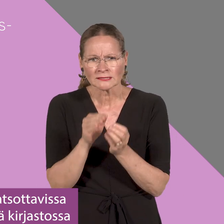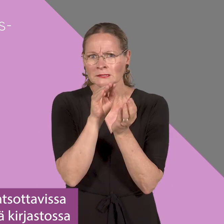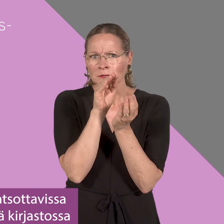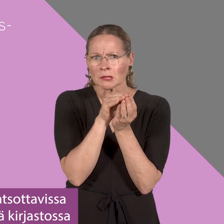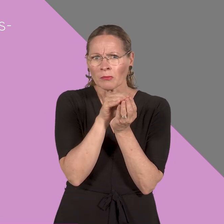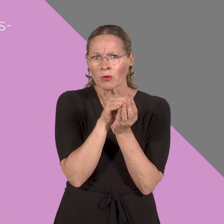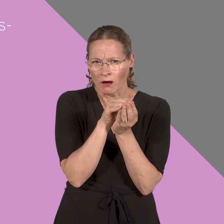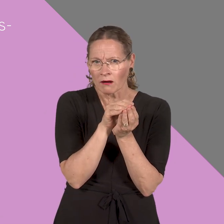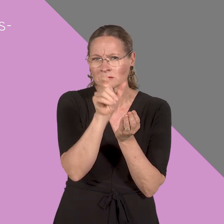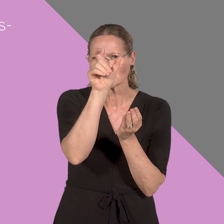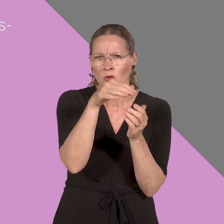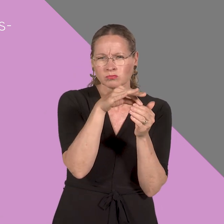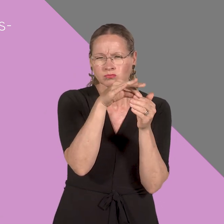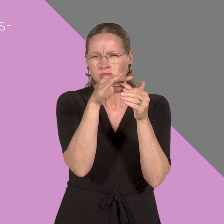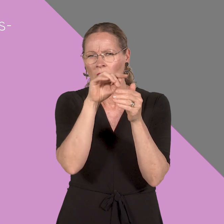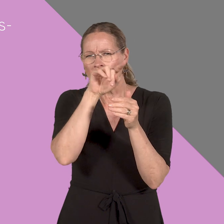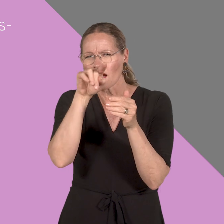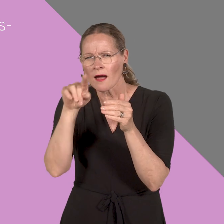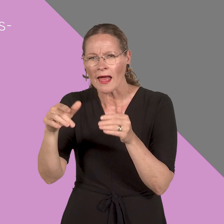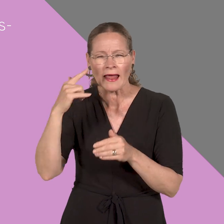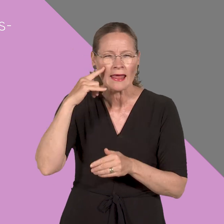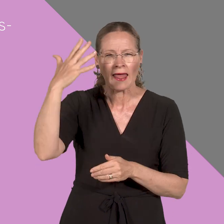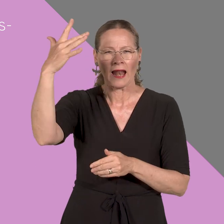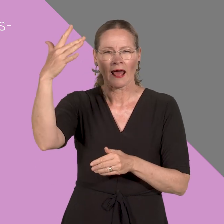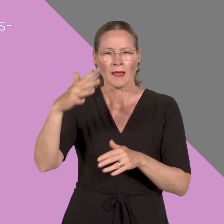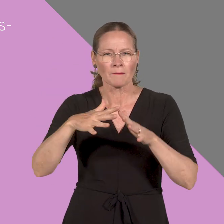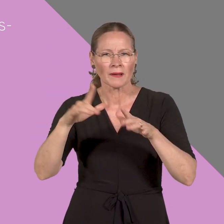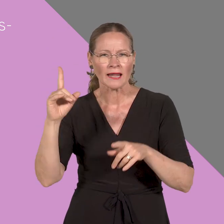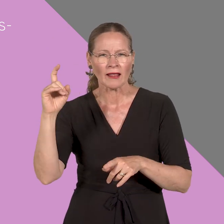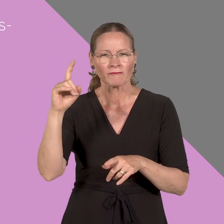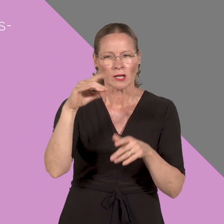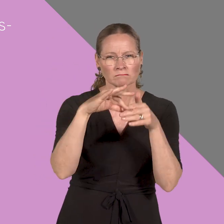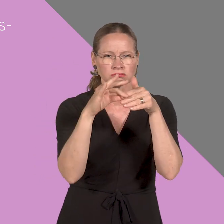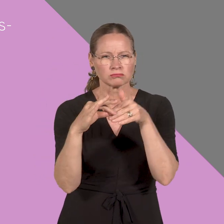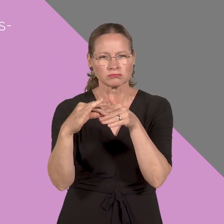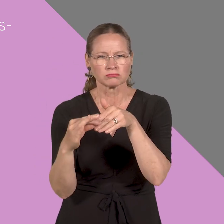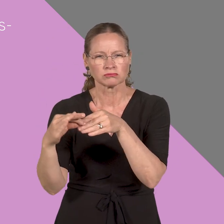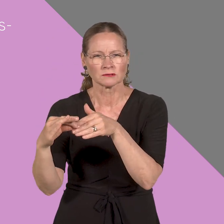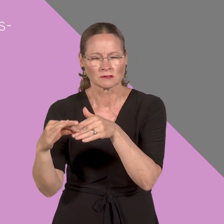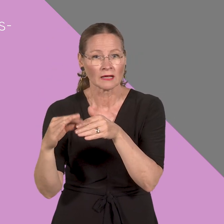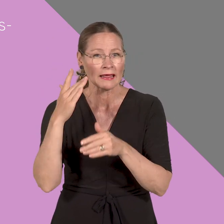Skidisimpukka vie sinut meren ääreen Hile-merihevosen opastuksella.